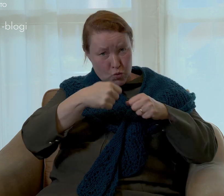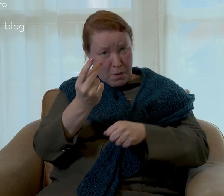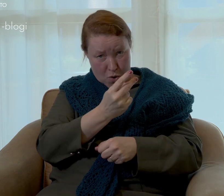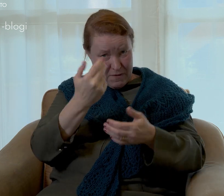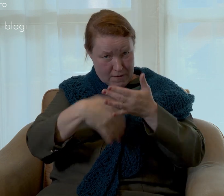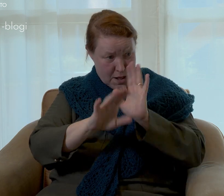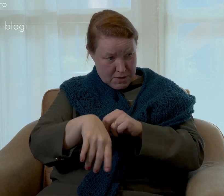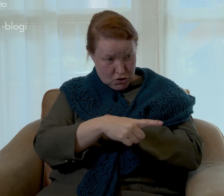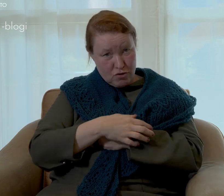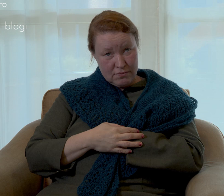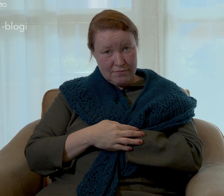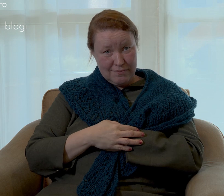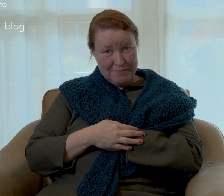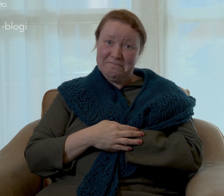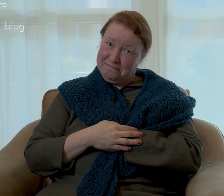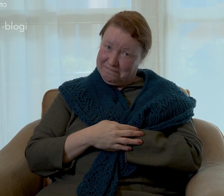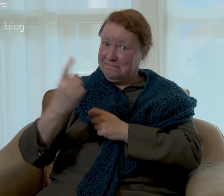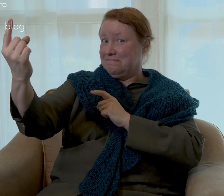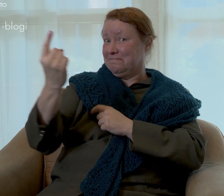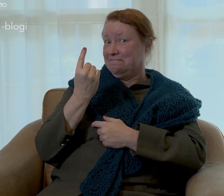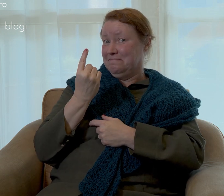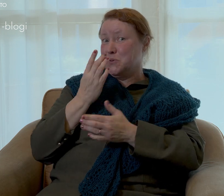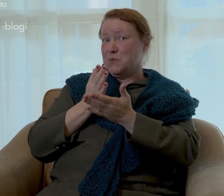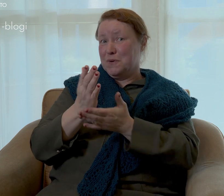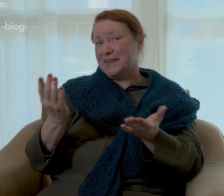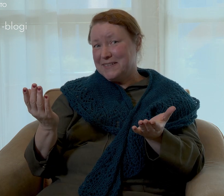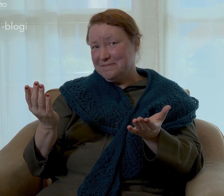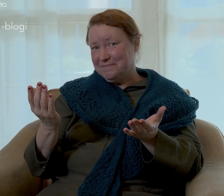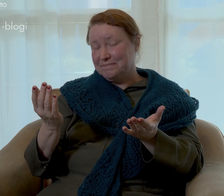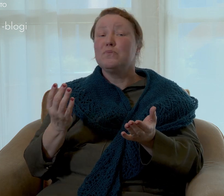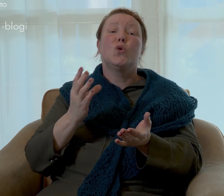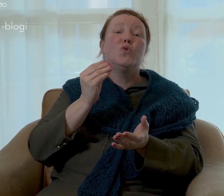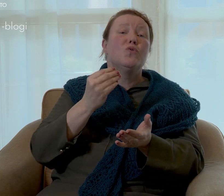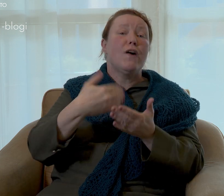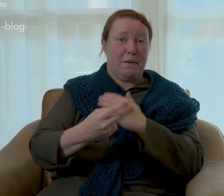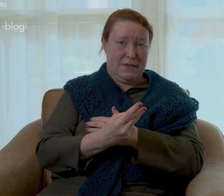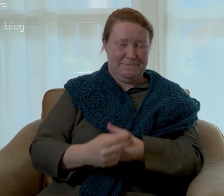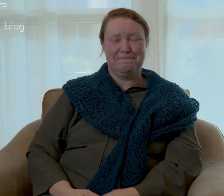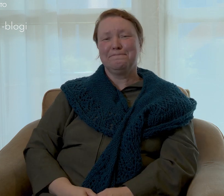sainko sukkaparin valmiiksi. Kyllä sain.